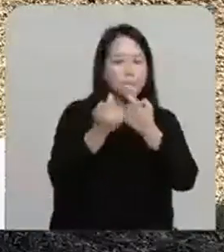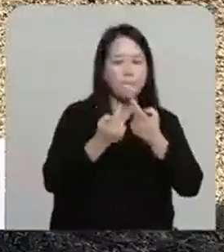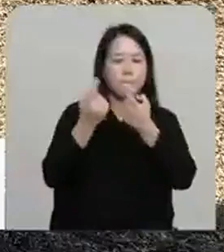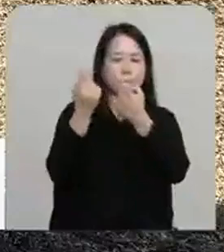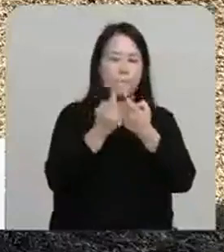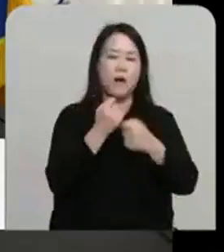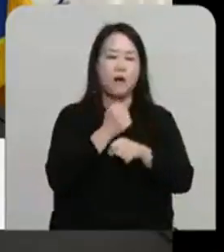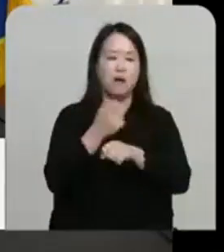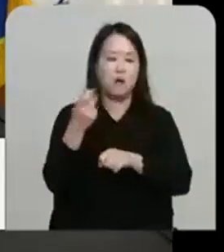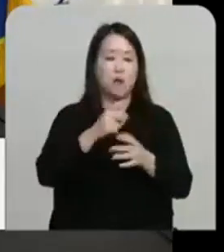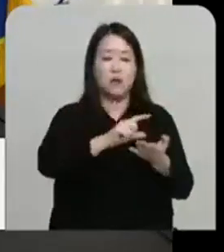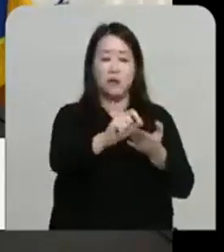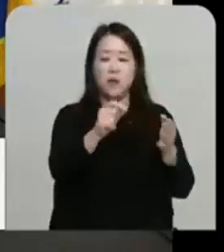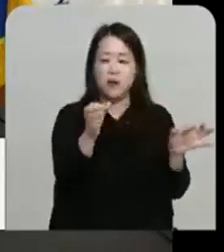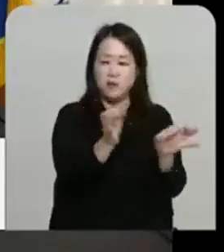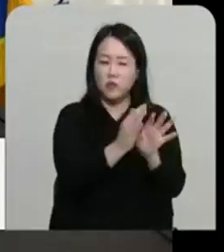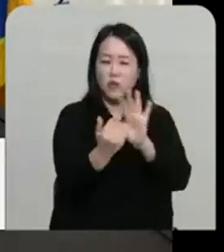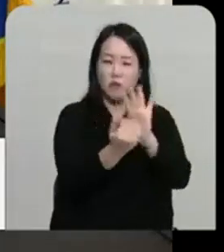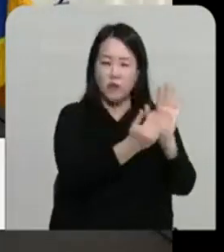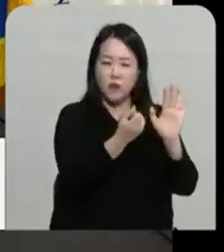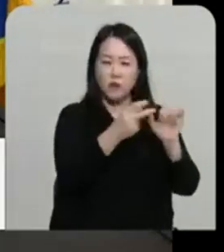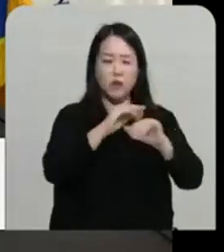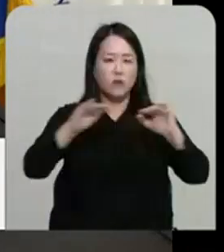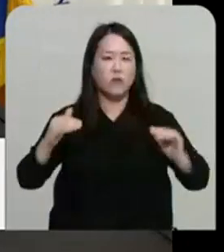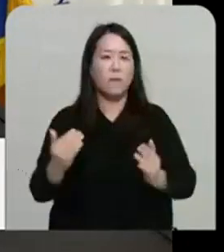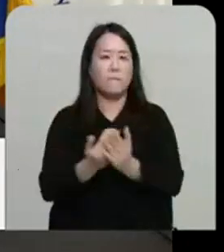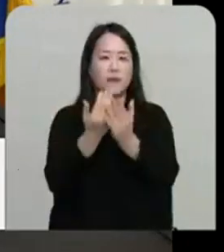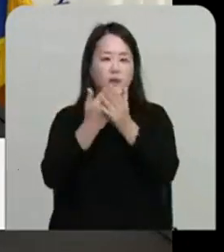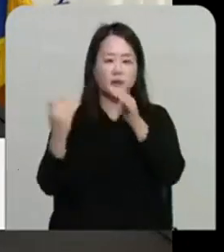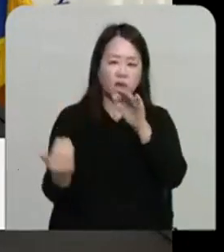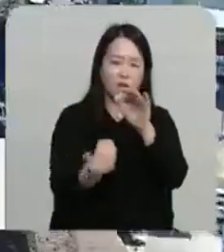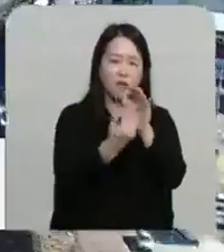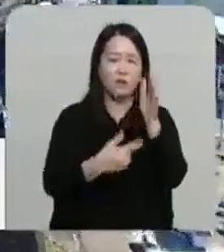을 이루기 위한 취지를 살리는 게 관건이 됐습니다.